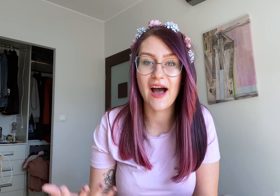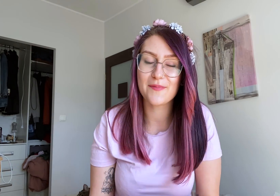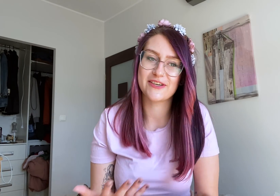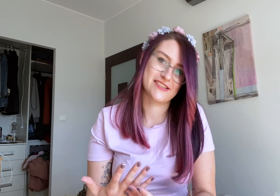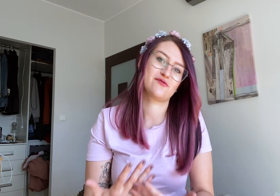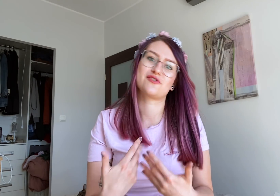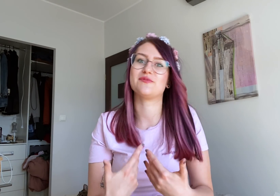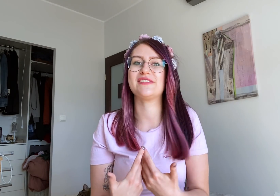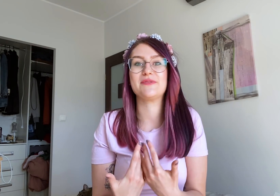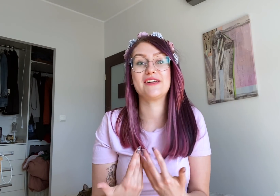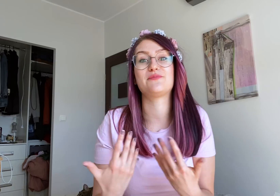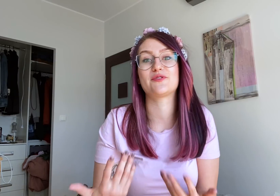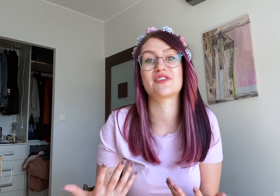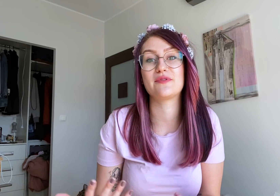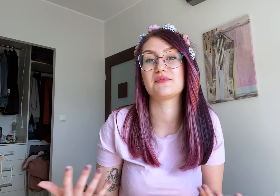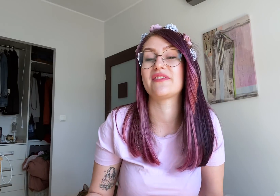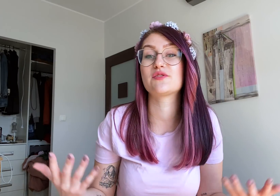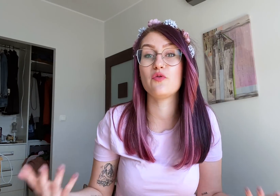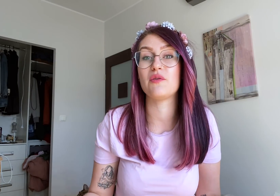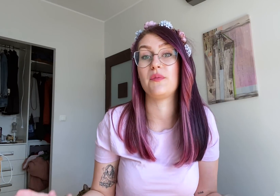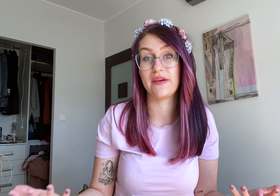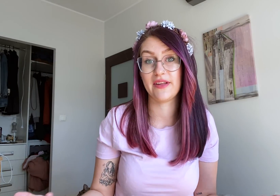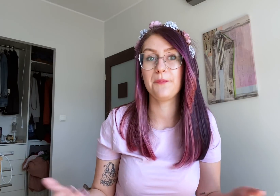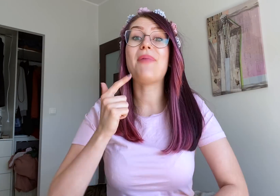A przecież uczymy się migać po to, żeby rozmawiać z głuchymi, prawda?